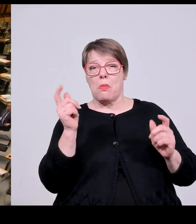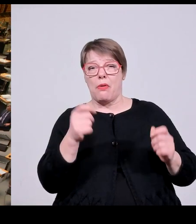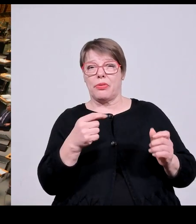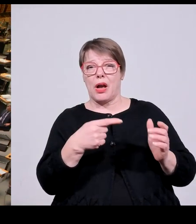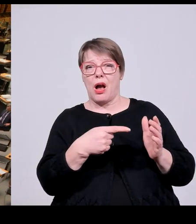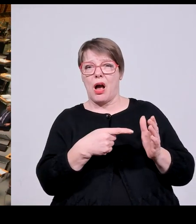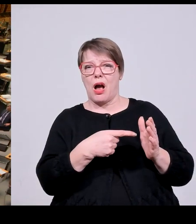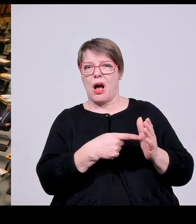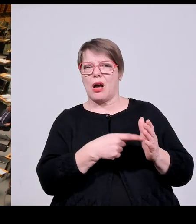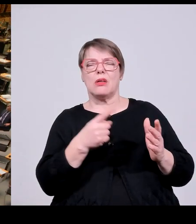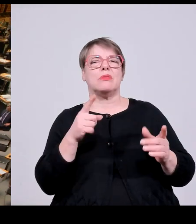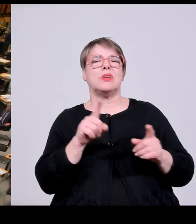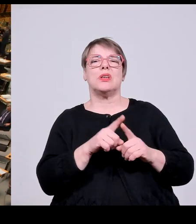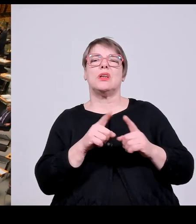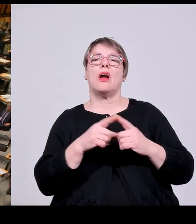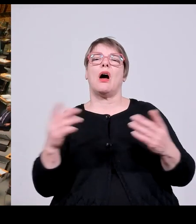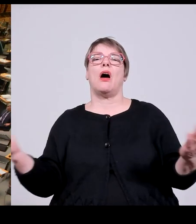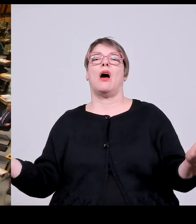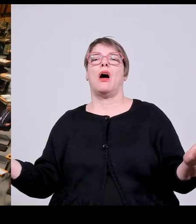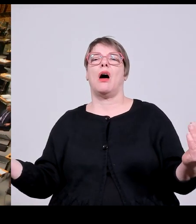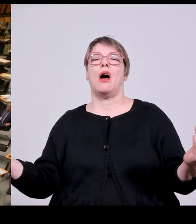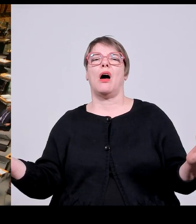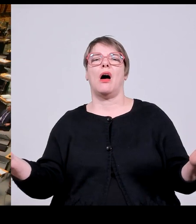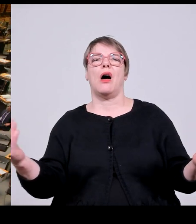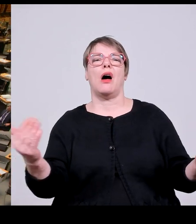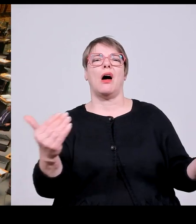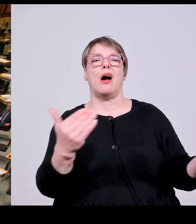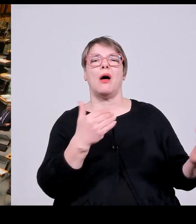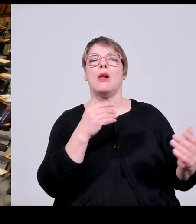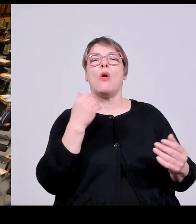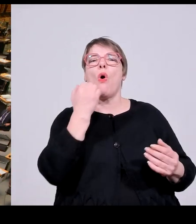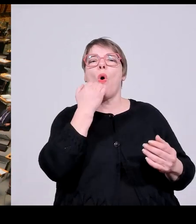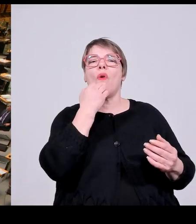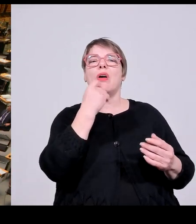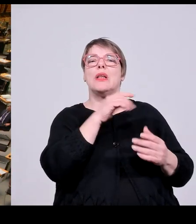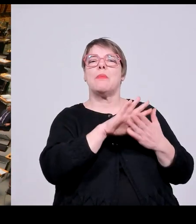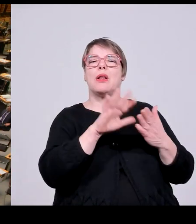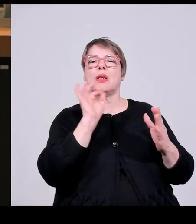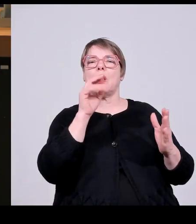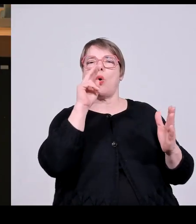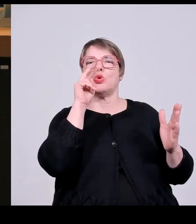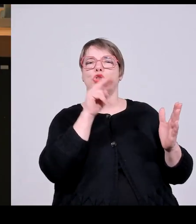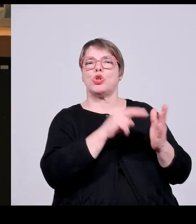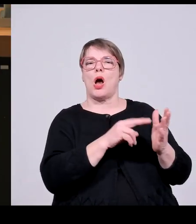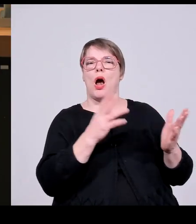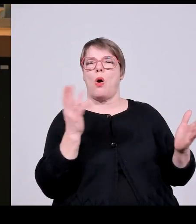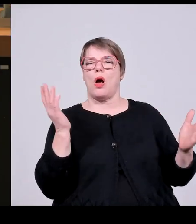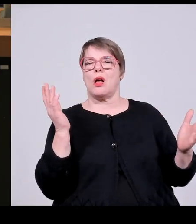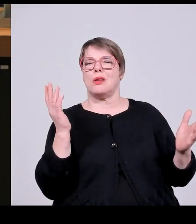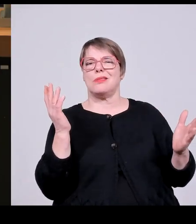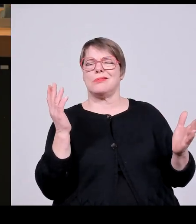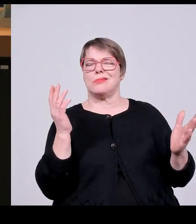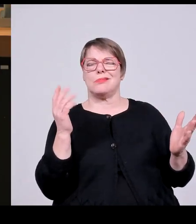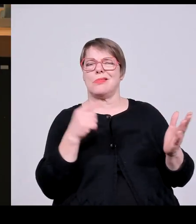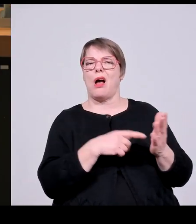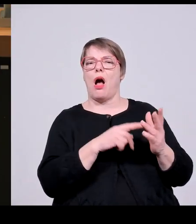und Berliner, die FDP stellt sich erneut als echter Klimakiller dar und erklärt